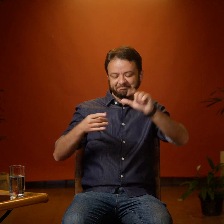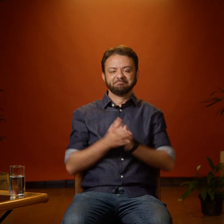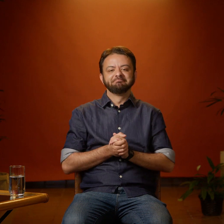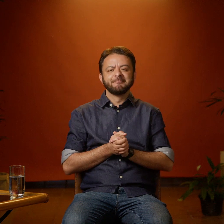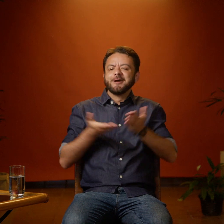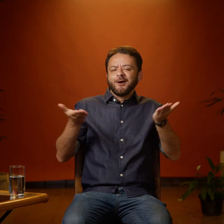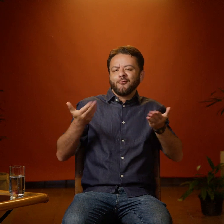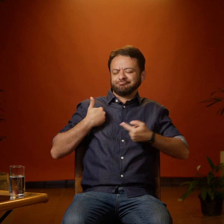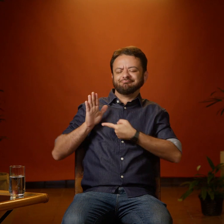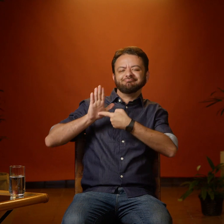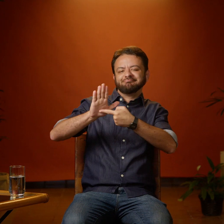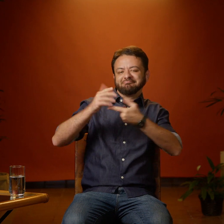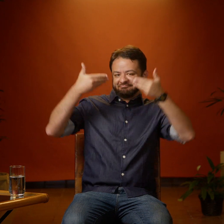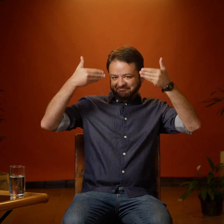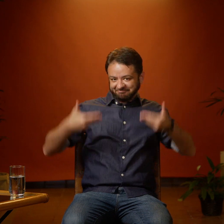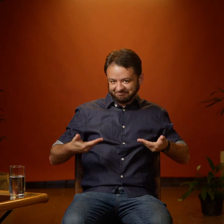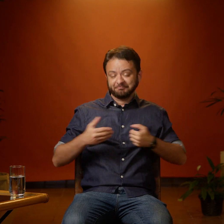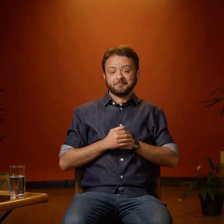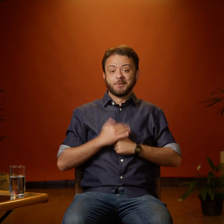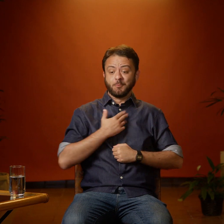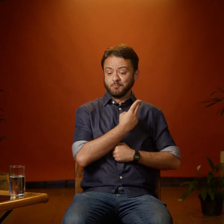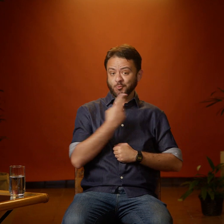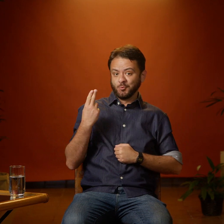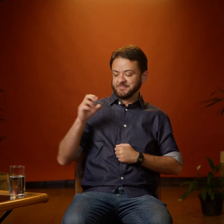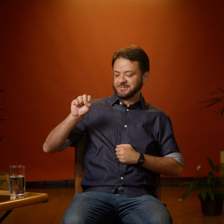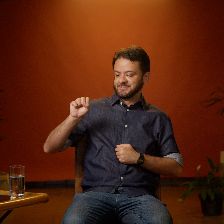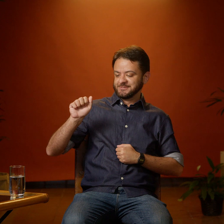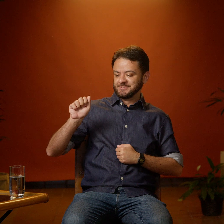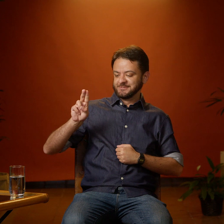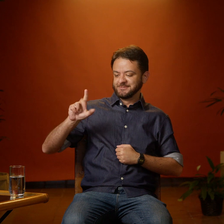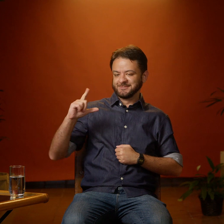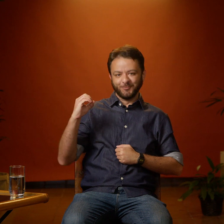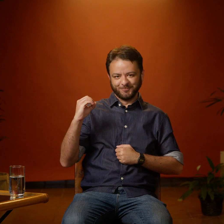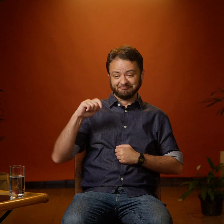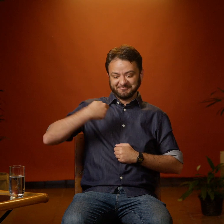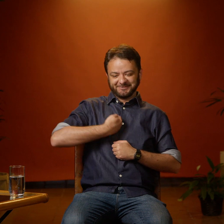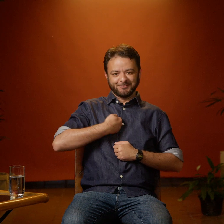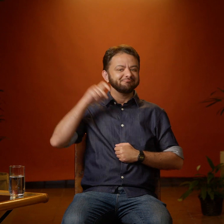Vou fazer uma pequena apresentação sobre mim Meu nome é Saulo esse é o meu sinal.